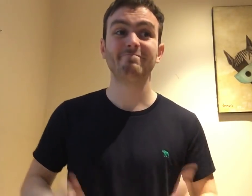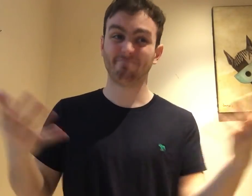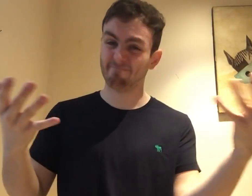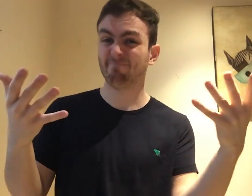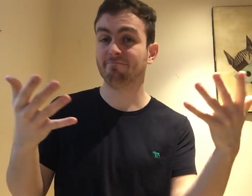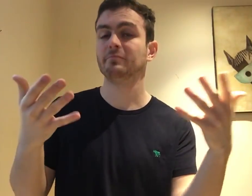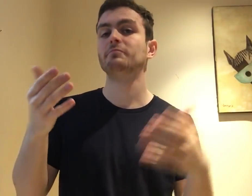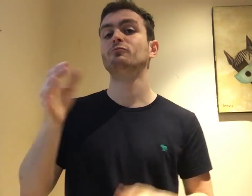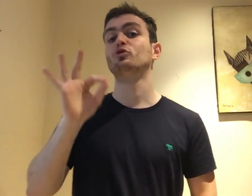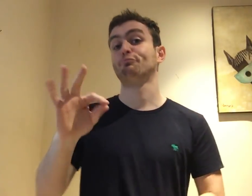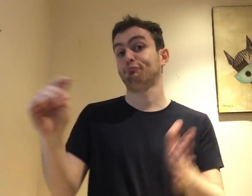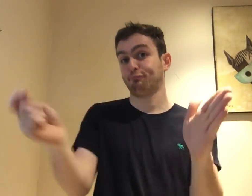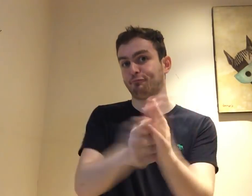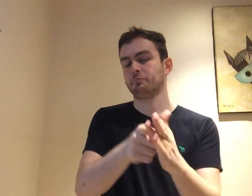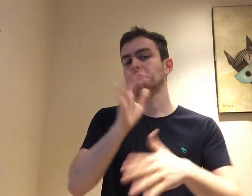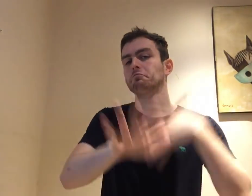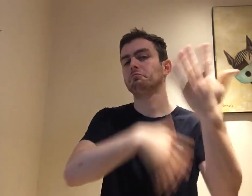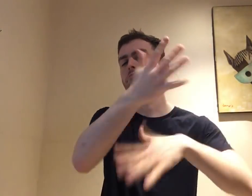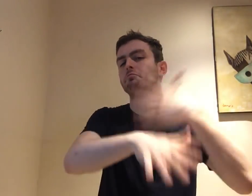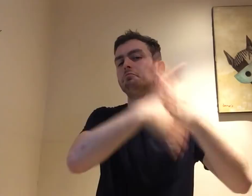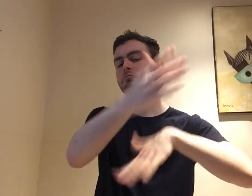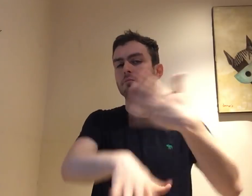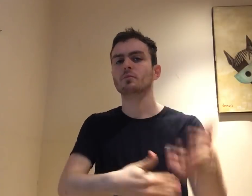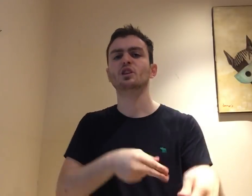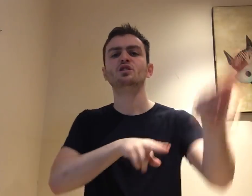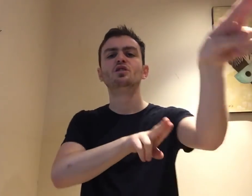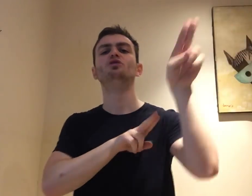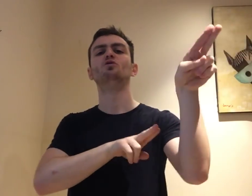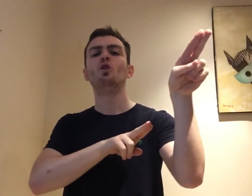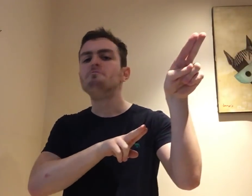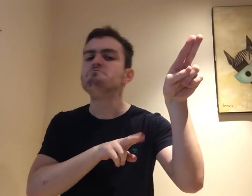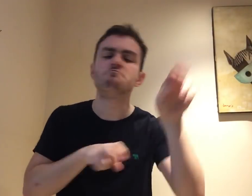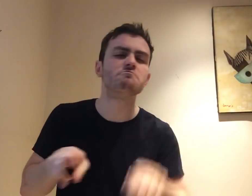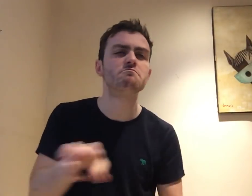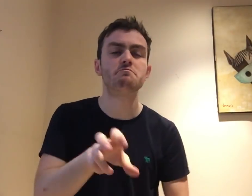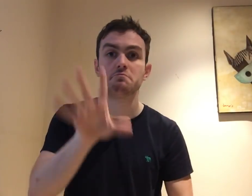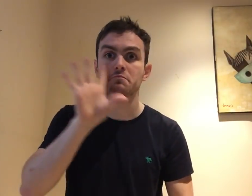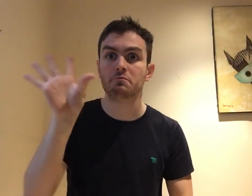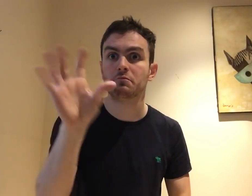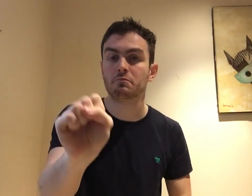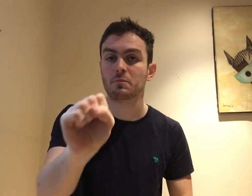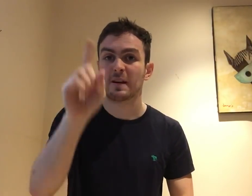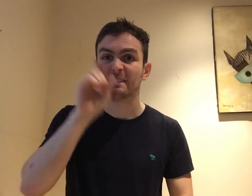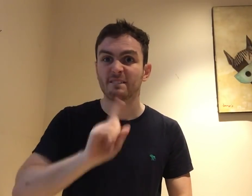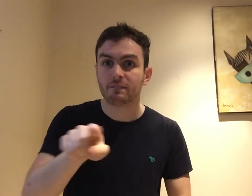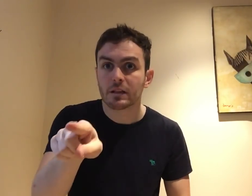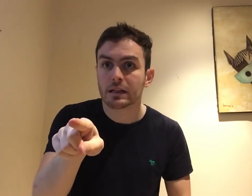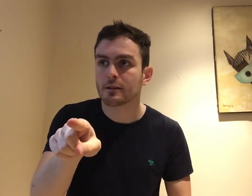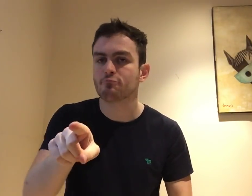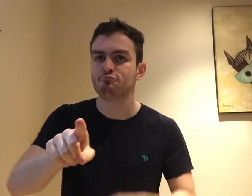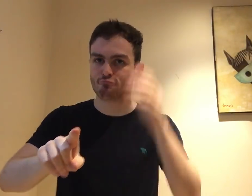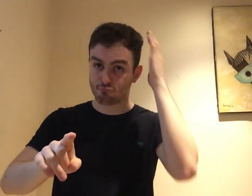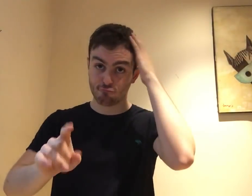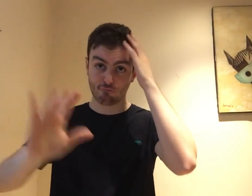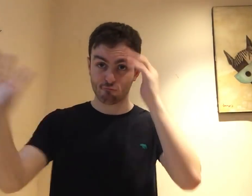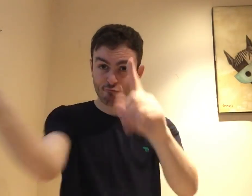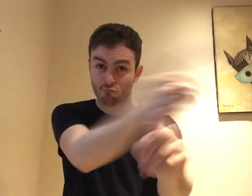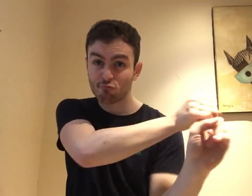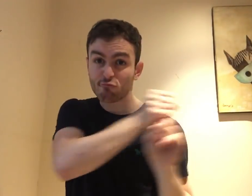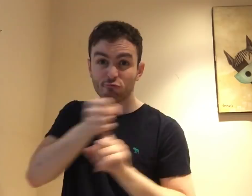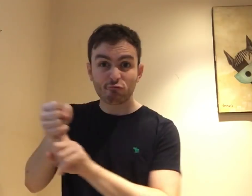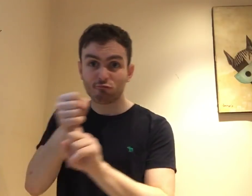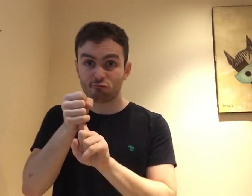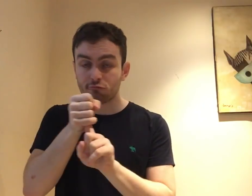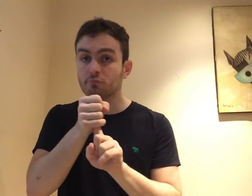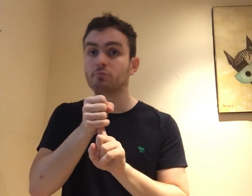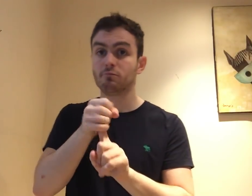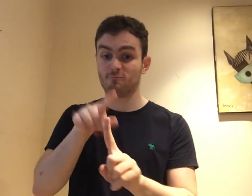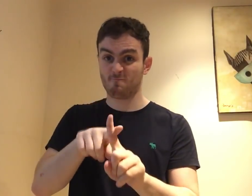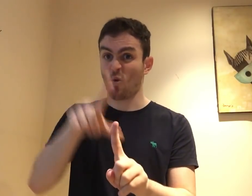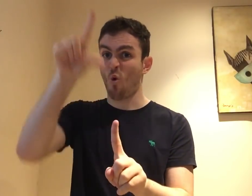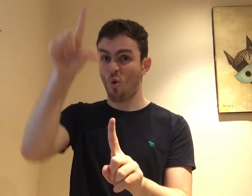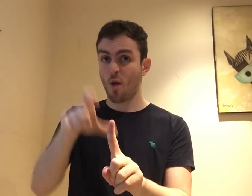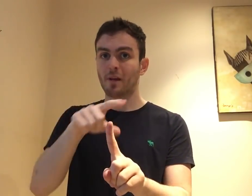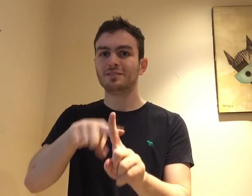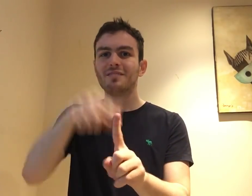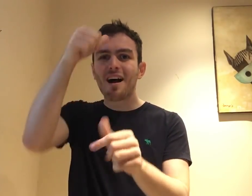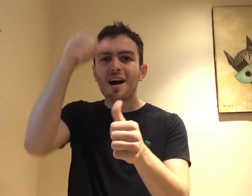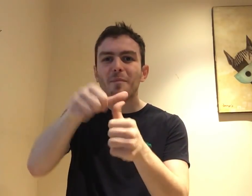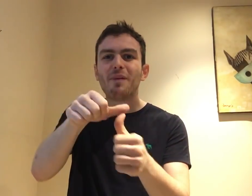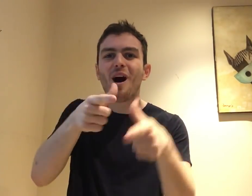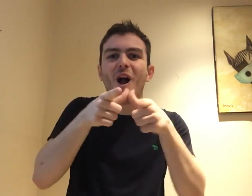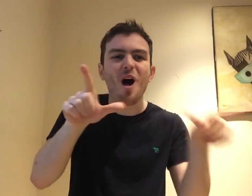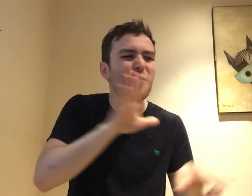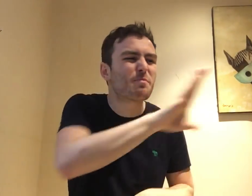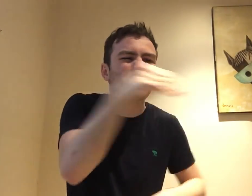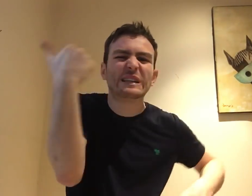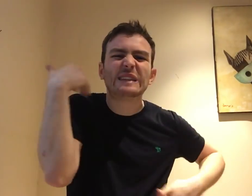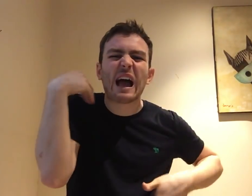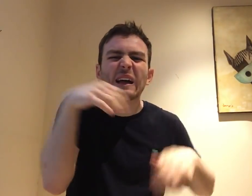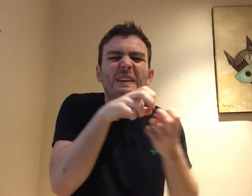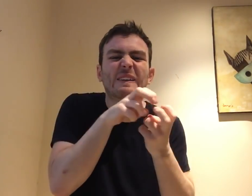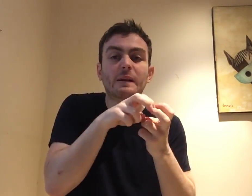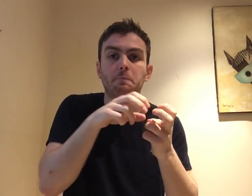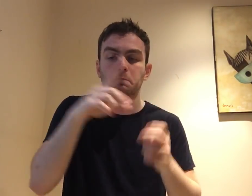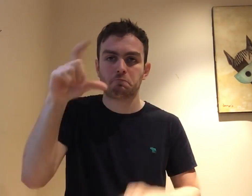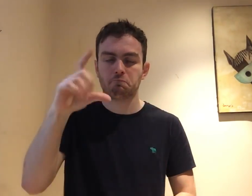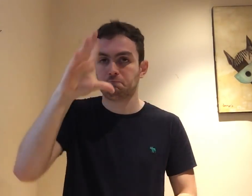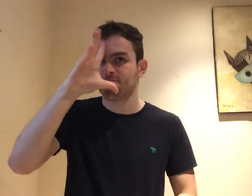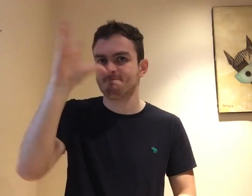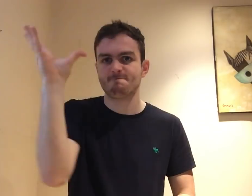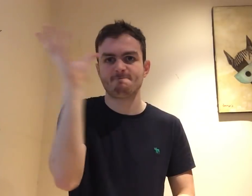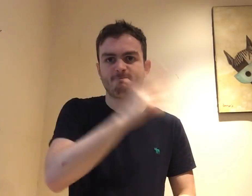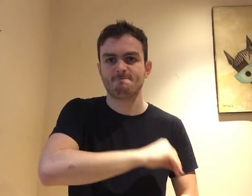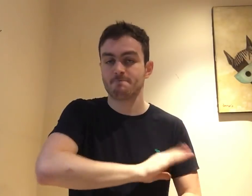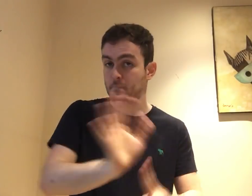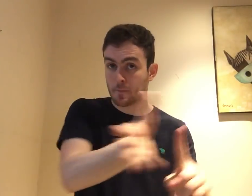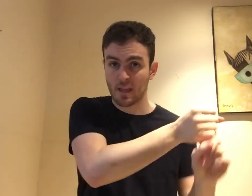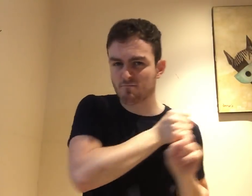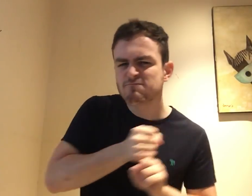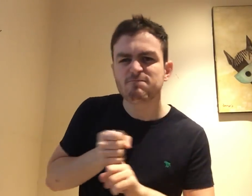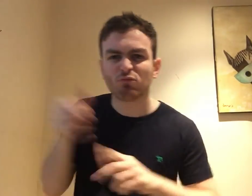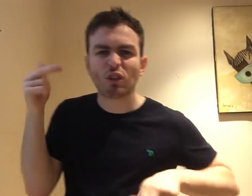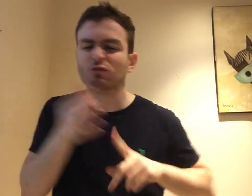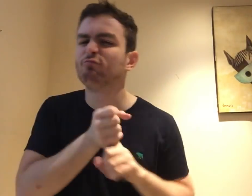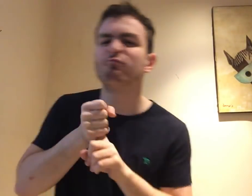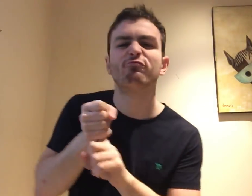Marina avait complètement oublié sa langue au moment où elle a été sauvée par les chasseurs